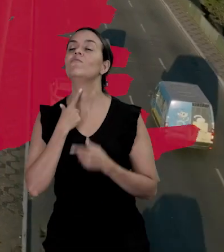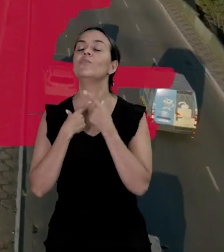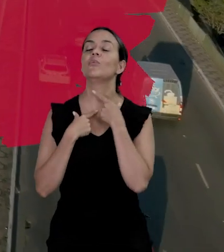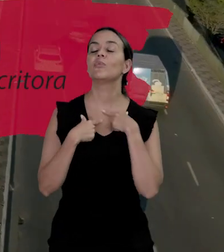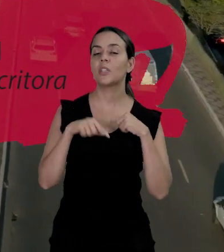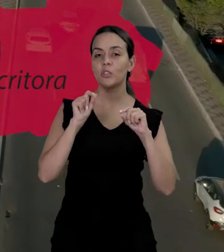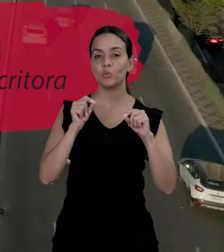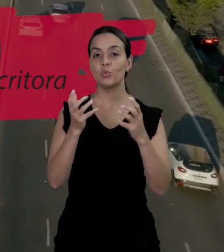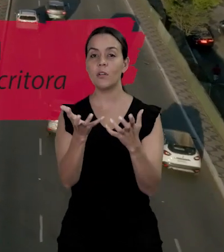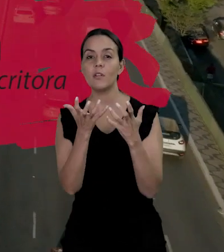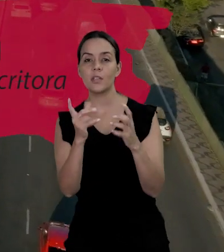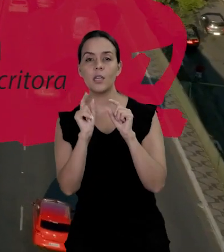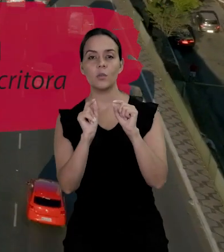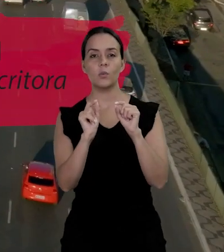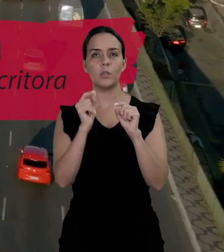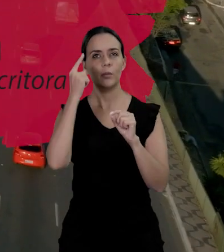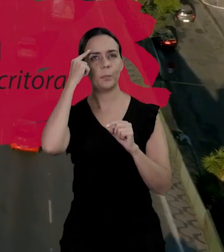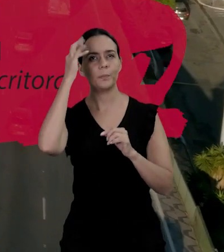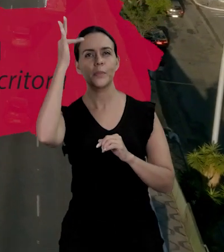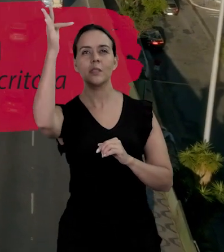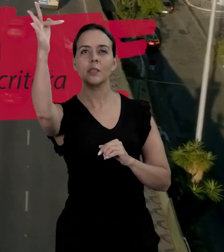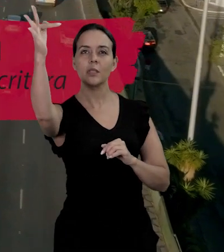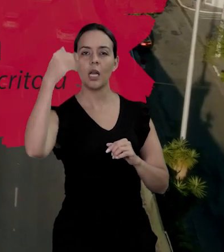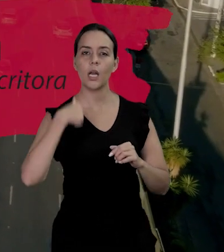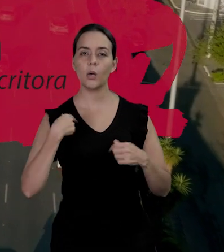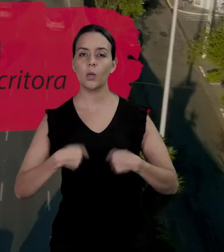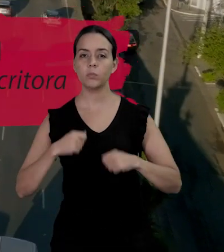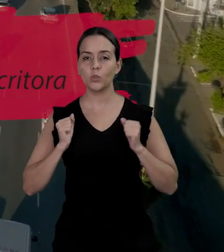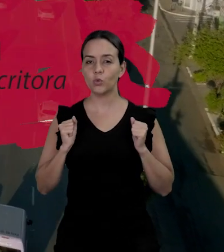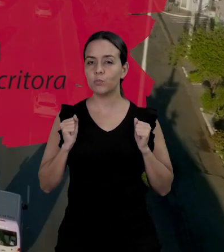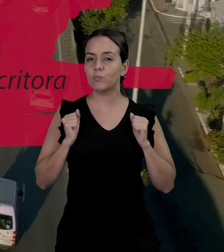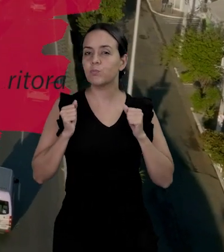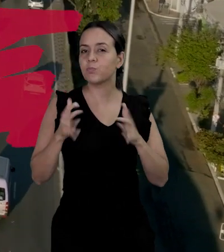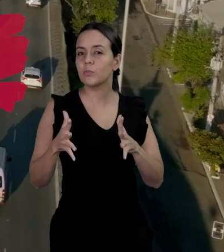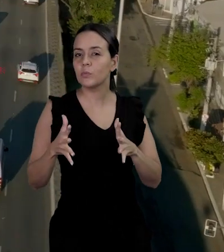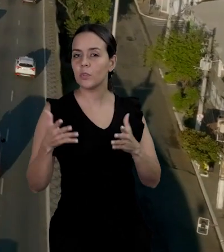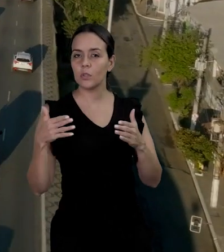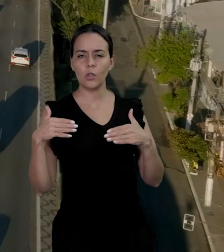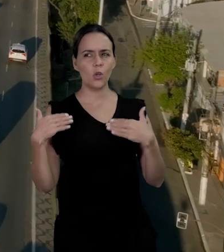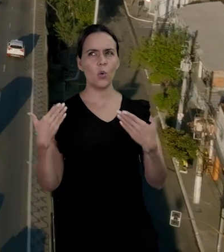Não adianta só eu enxergar futuros, eu preciso agir. E aí, para eu agir, escolher